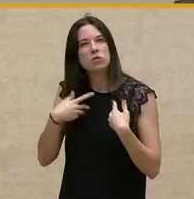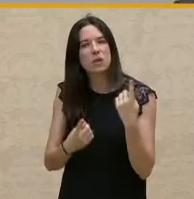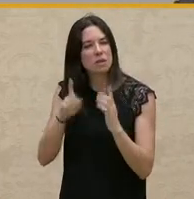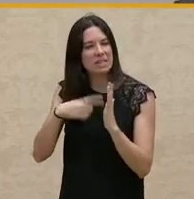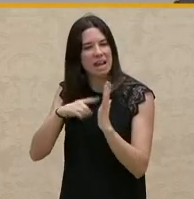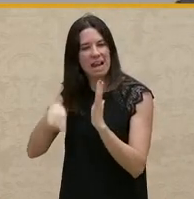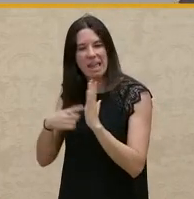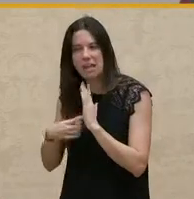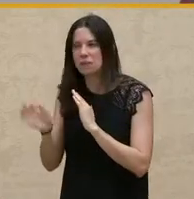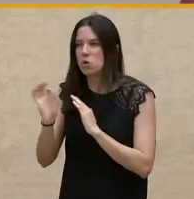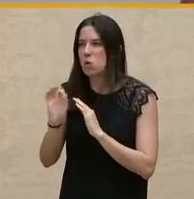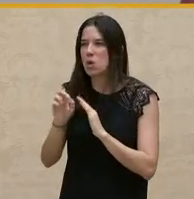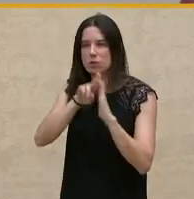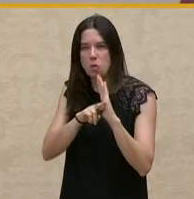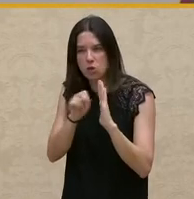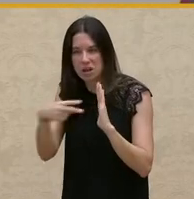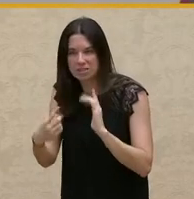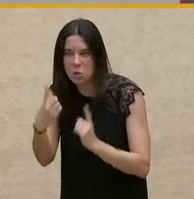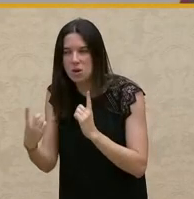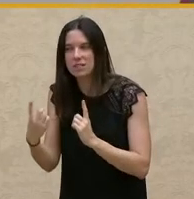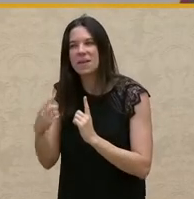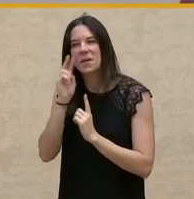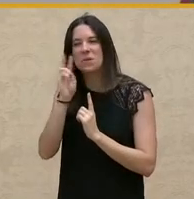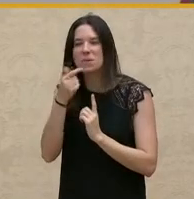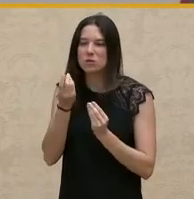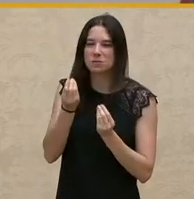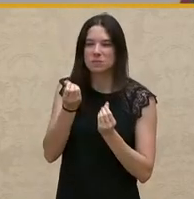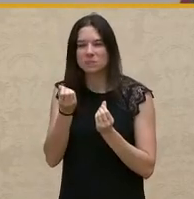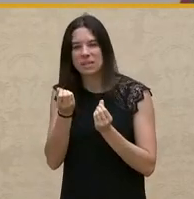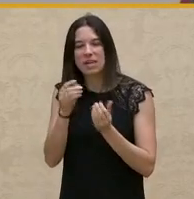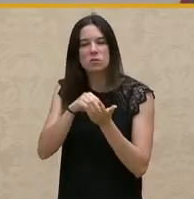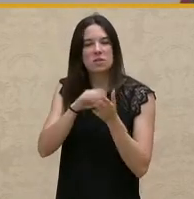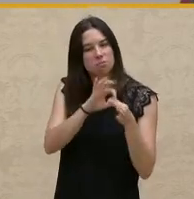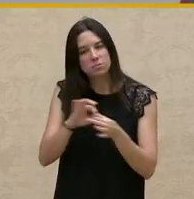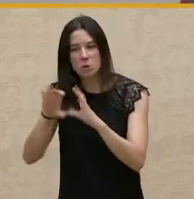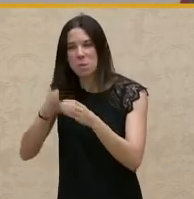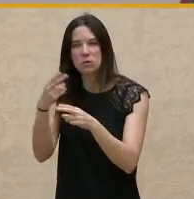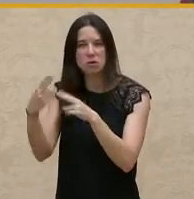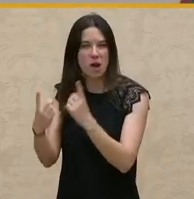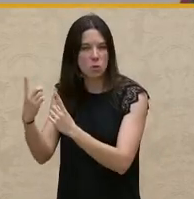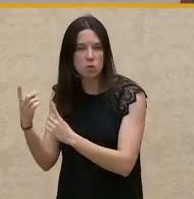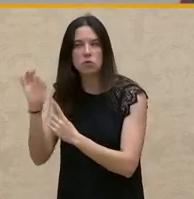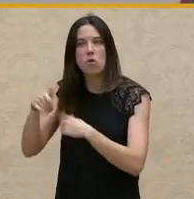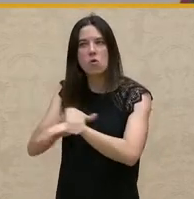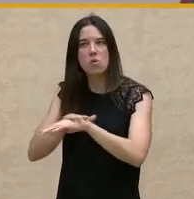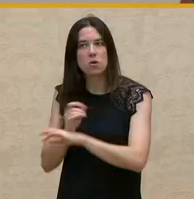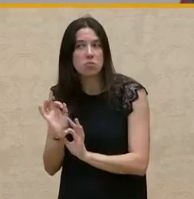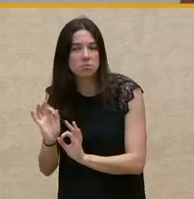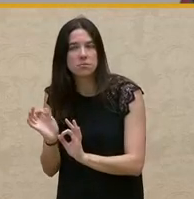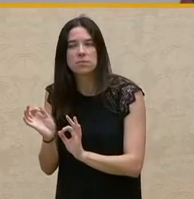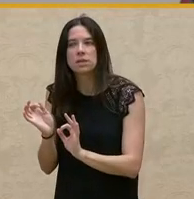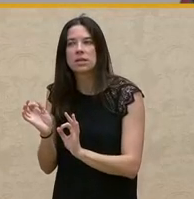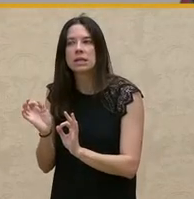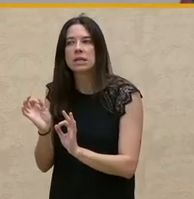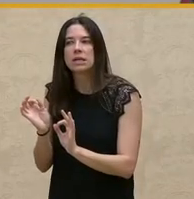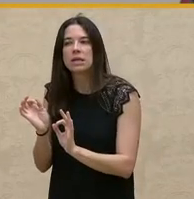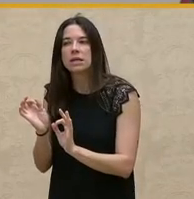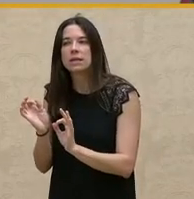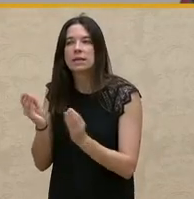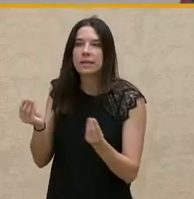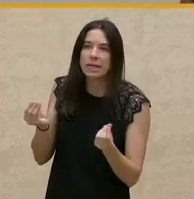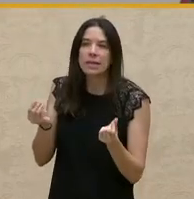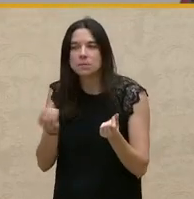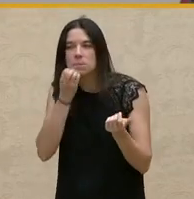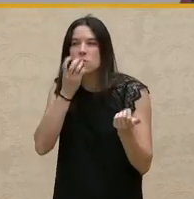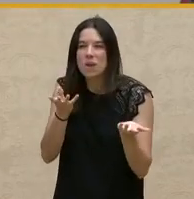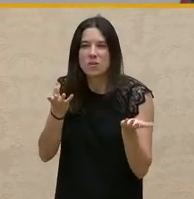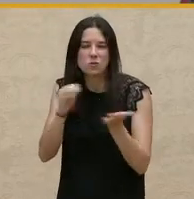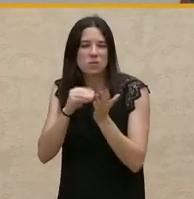determinadas resoluciones y tal, con unos partidos políticos o un Gobierno que no nos escucha o no